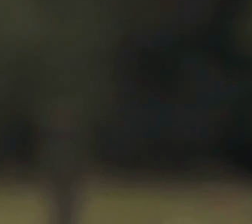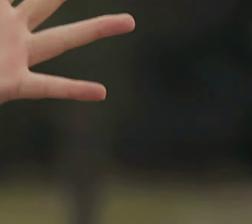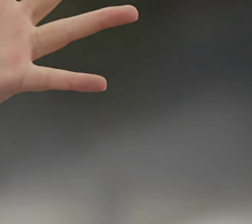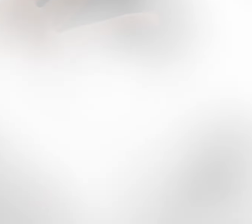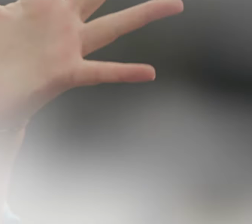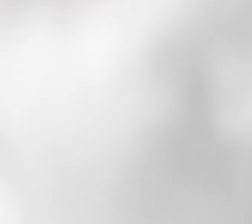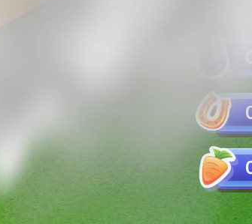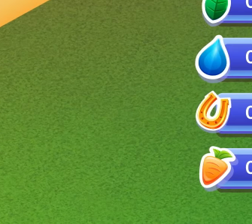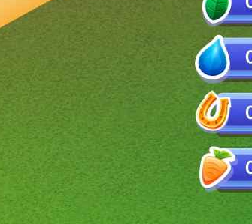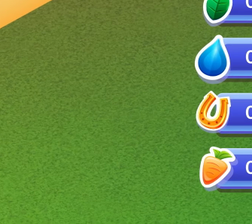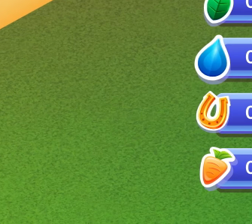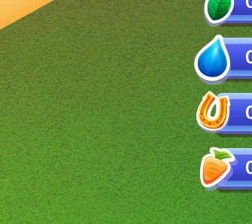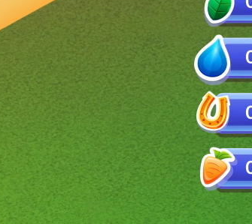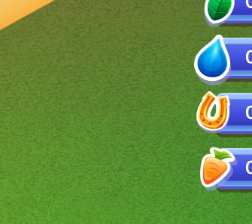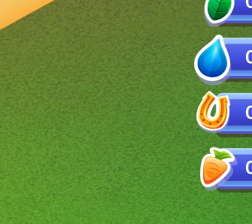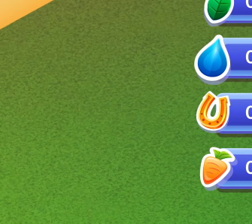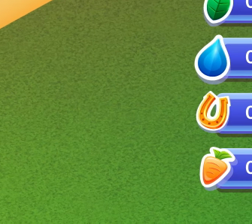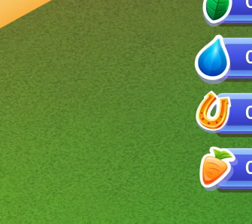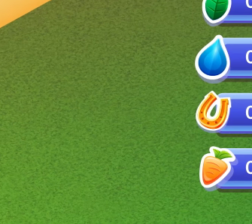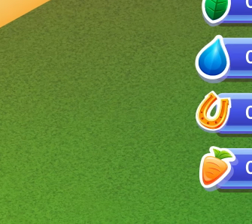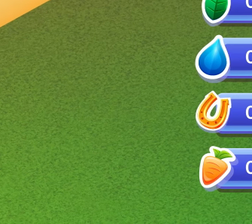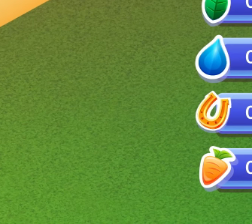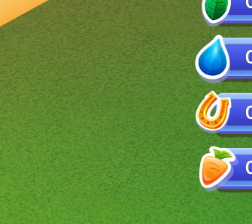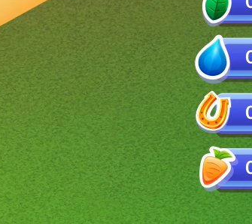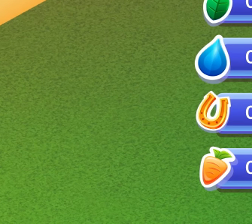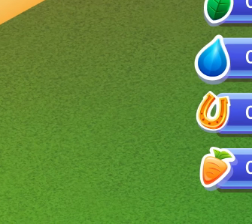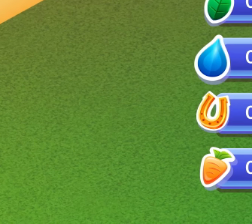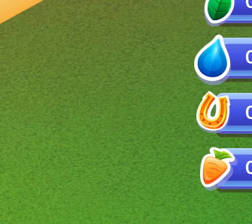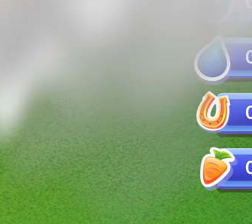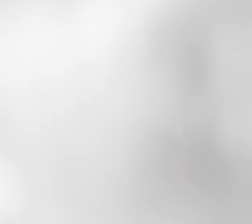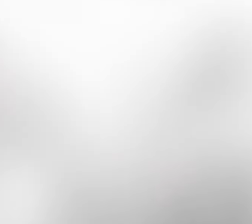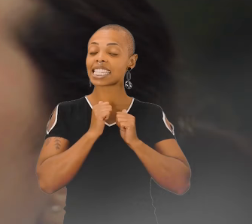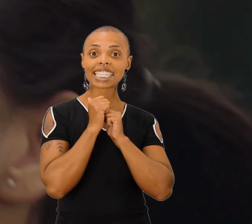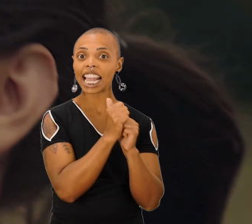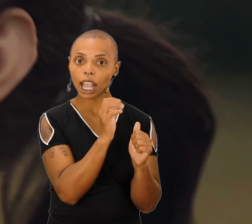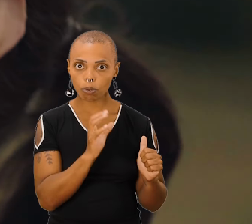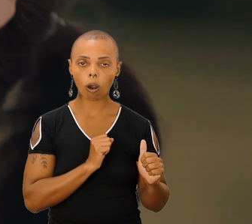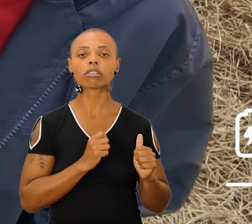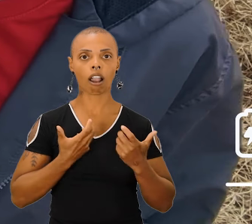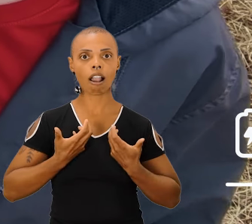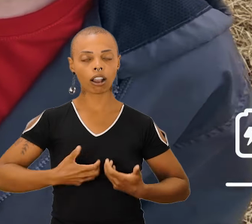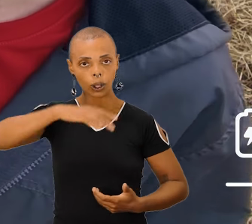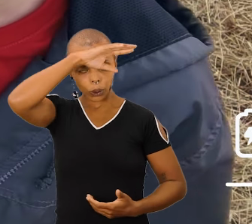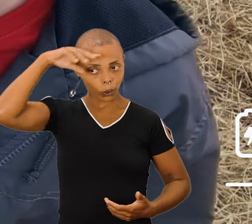Animada [Dininha] Seguimores, foi cansativo preparar esse solo, viu?